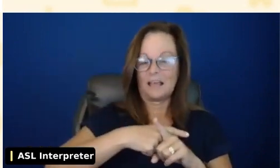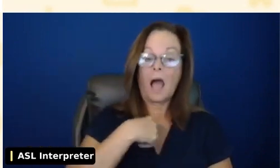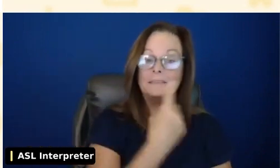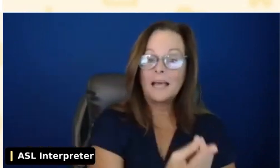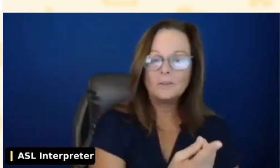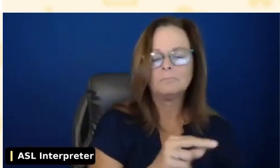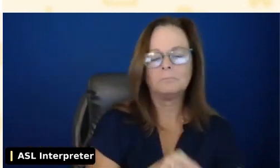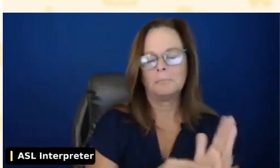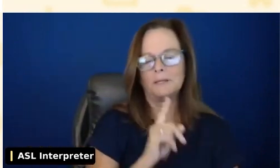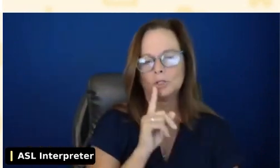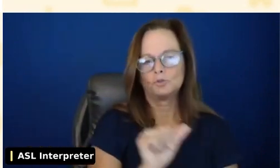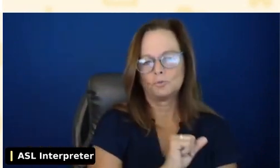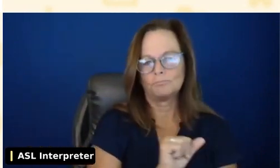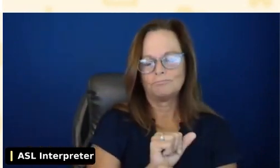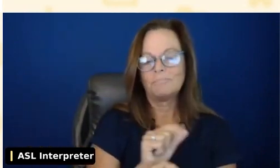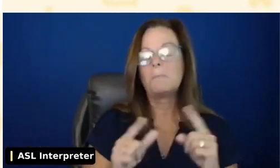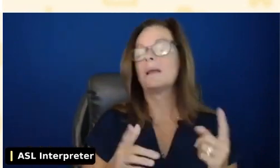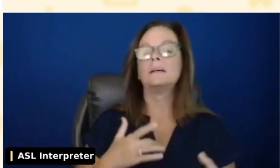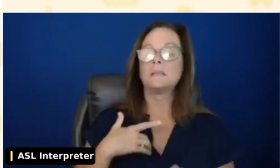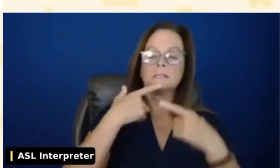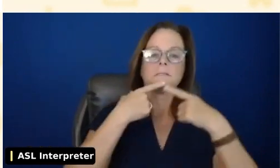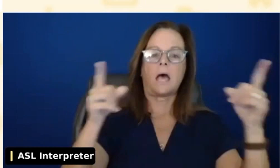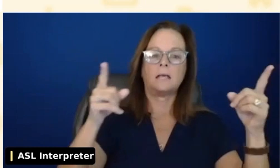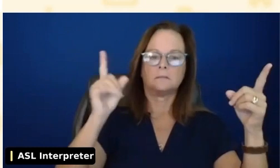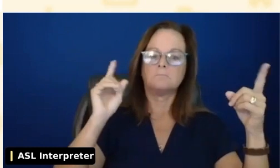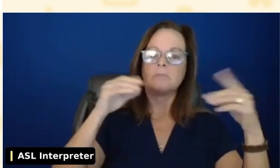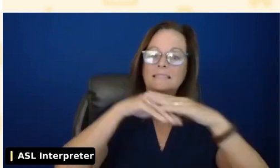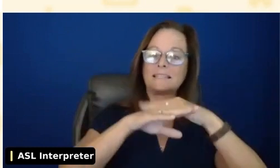Entonces, sólo porque algo diga que es accesible, no significa que podría serlo 100%.